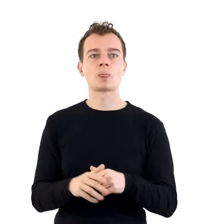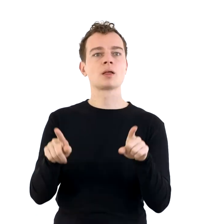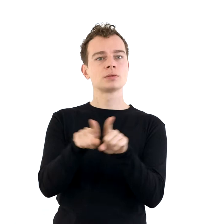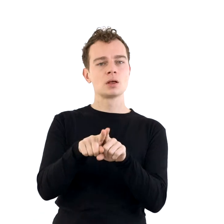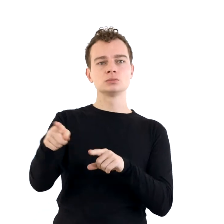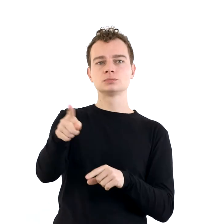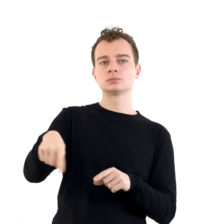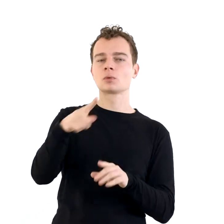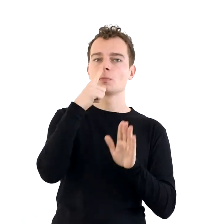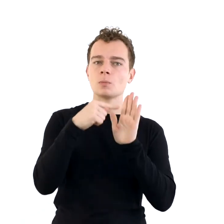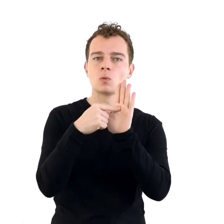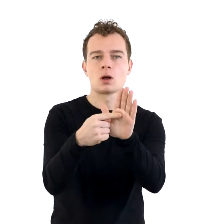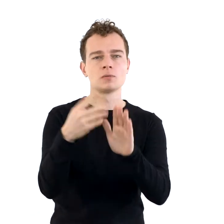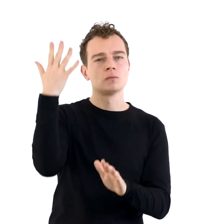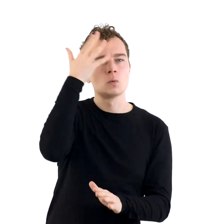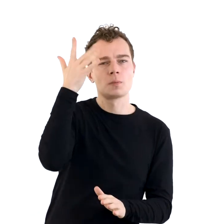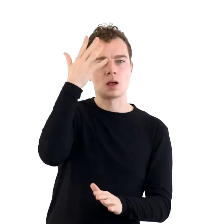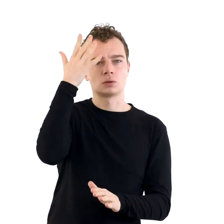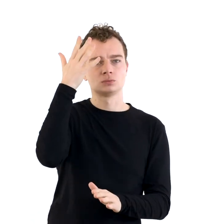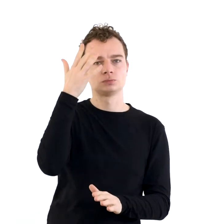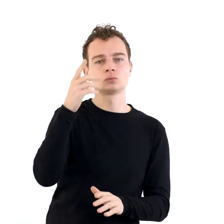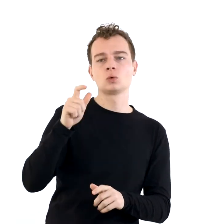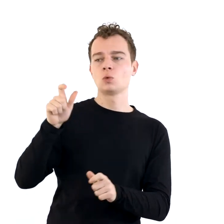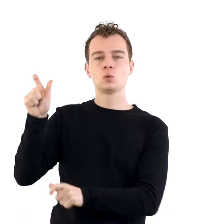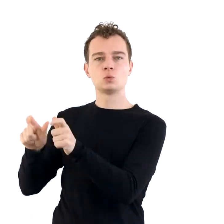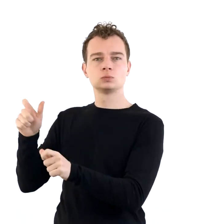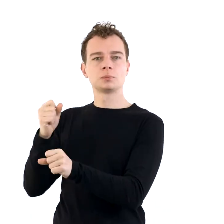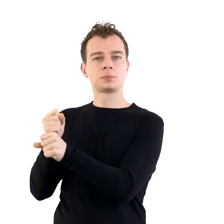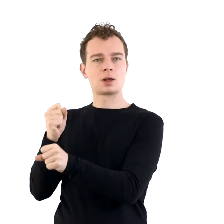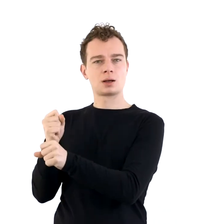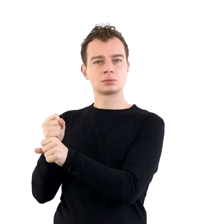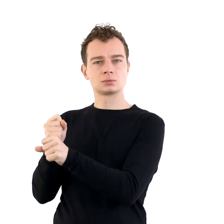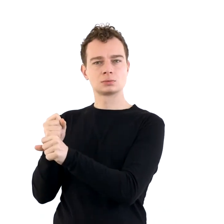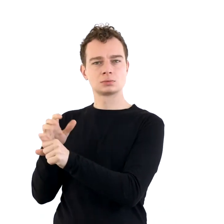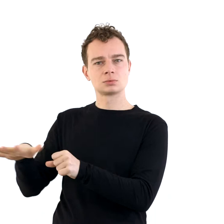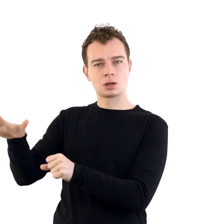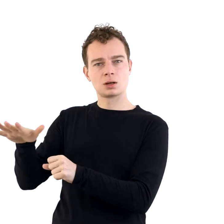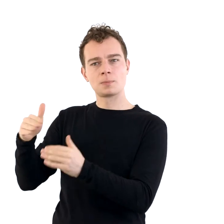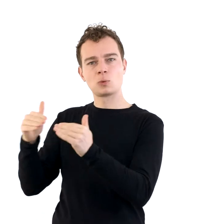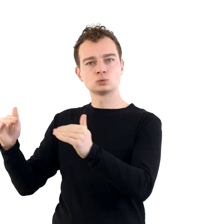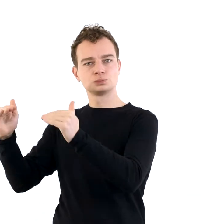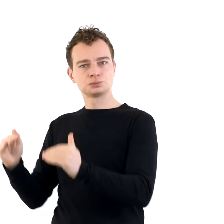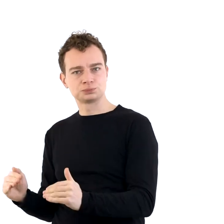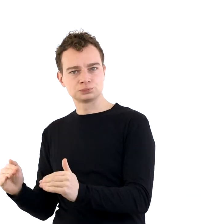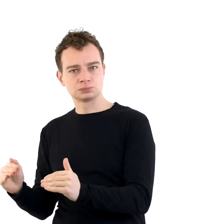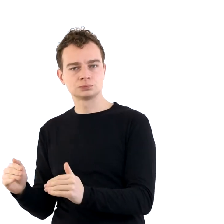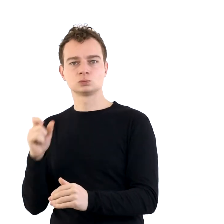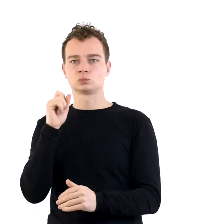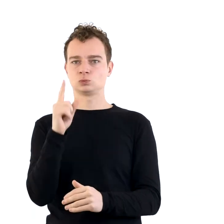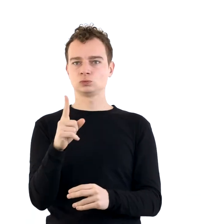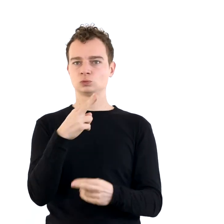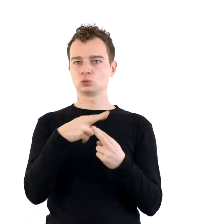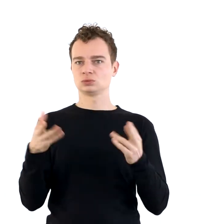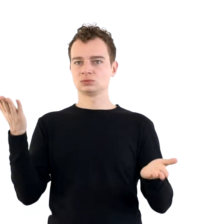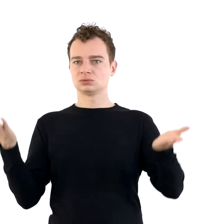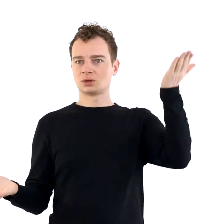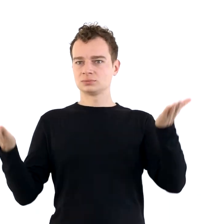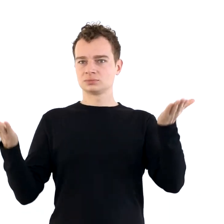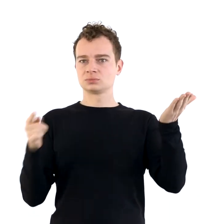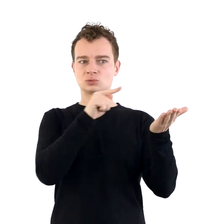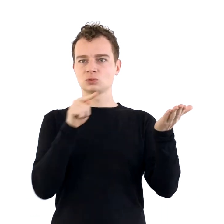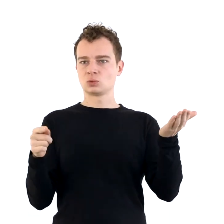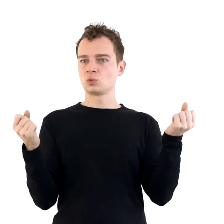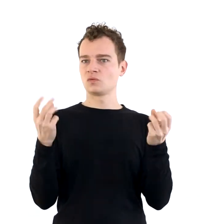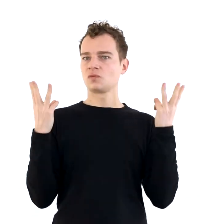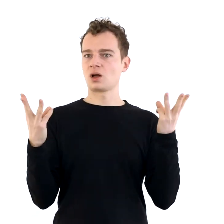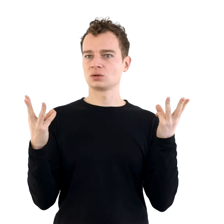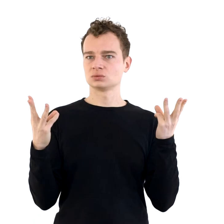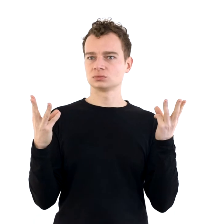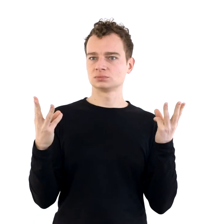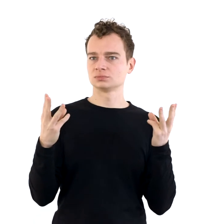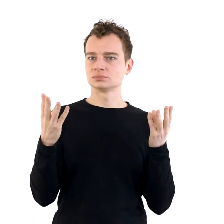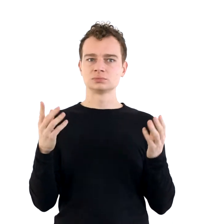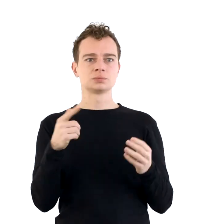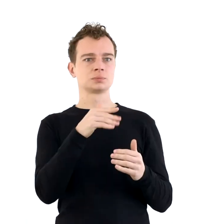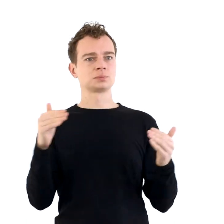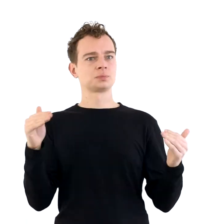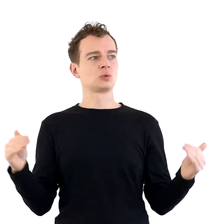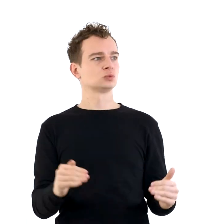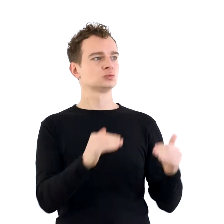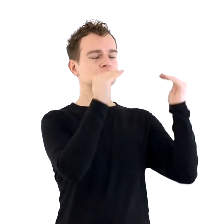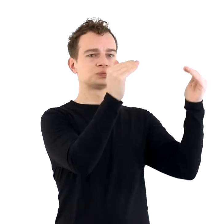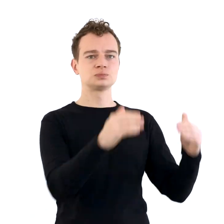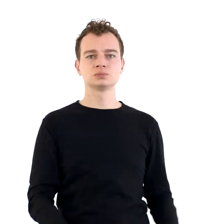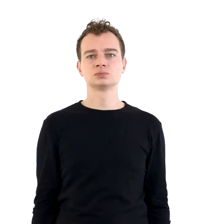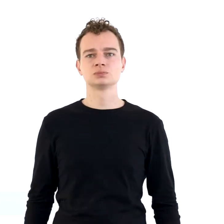odróżniającej od wyobrażanych przy pracy ludzi niższych stanów.